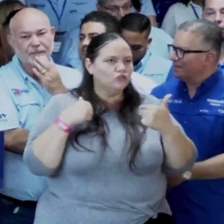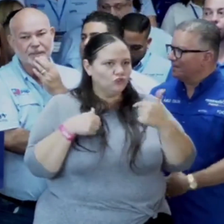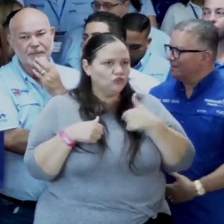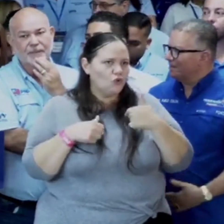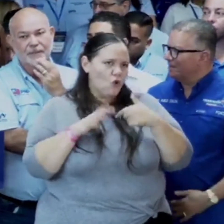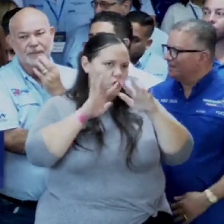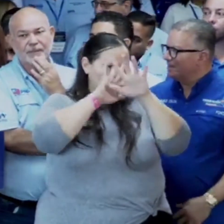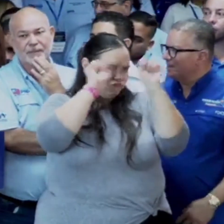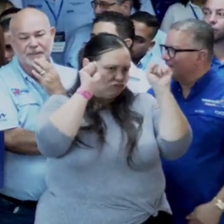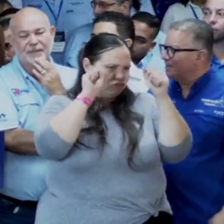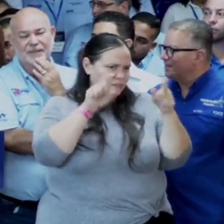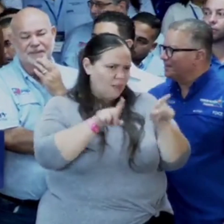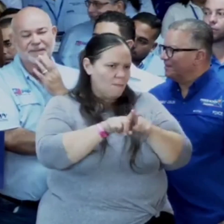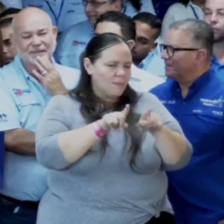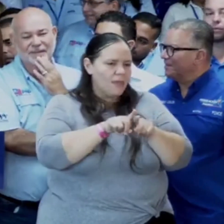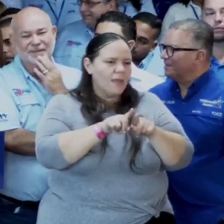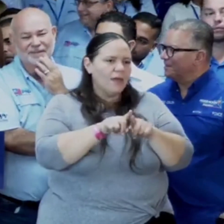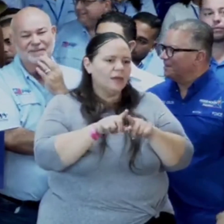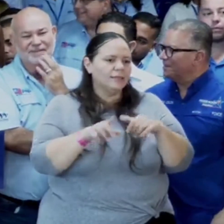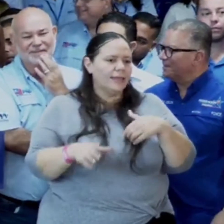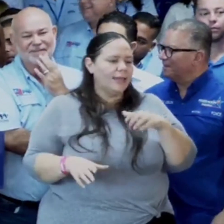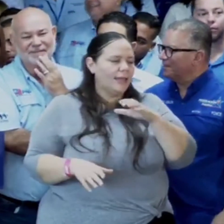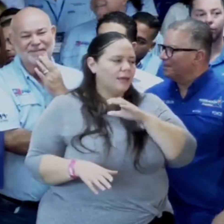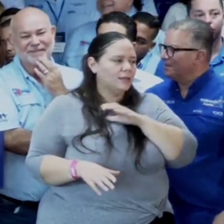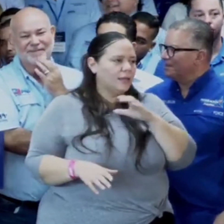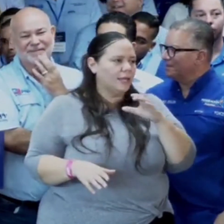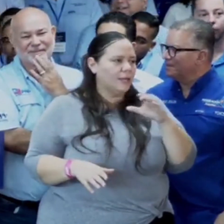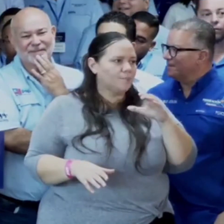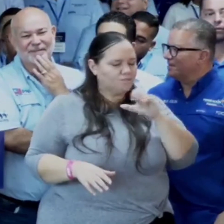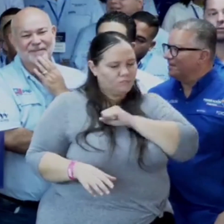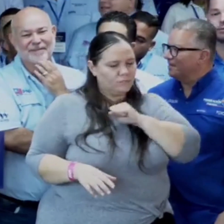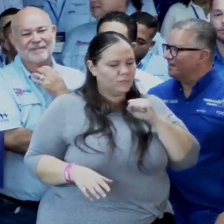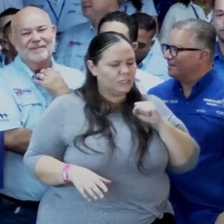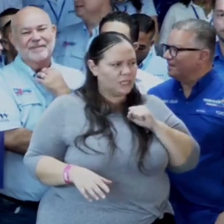mi récord legislativo en la legislatura al del presidente del partido popular no pero yo creo